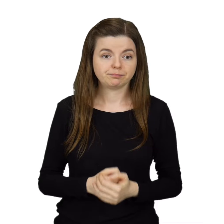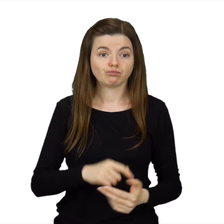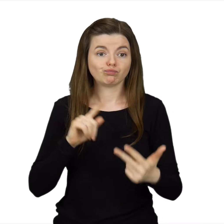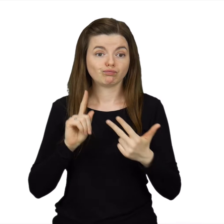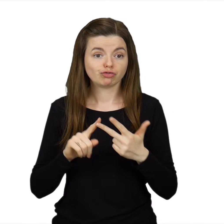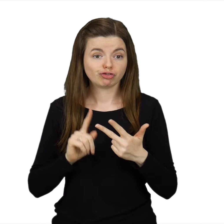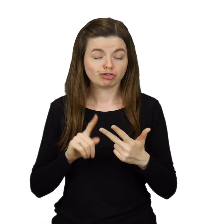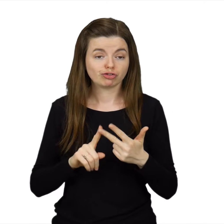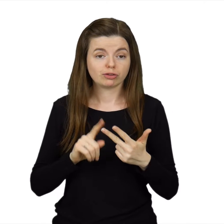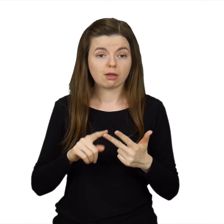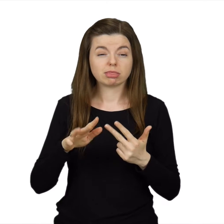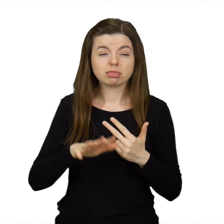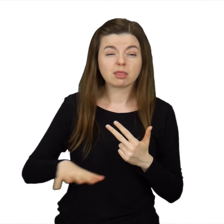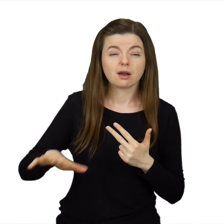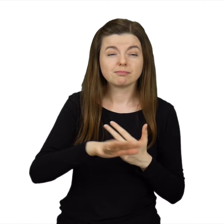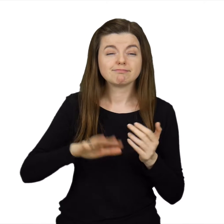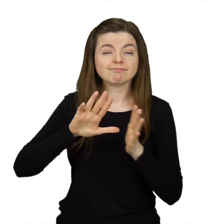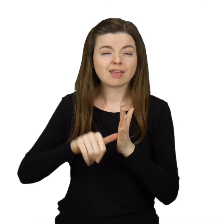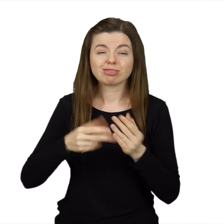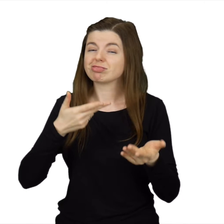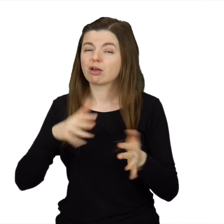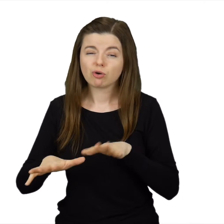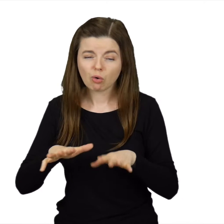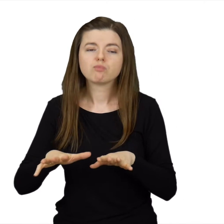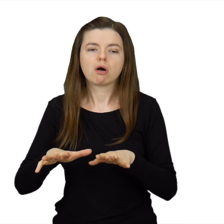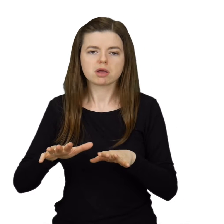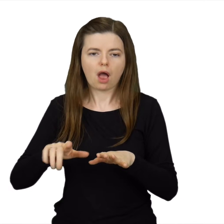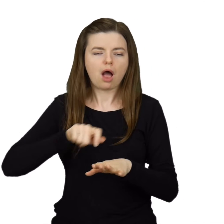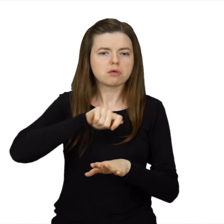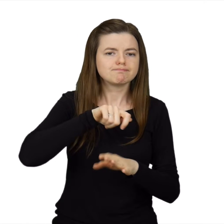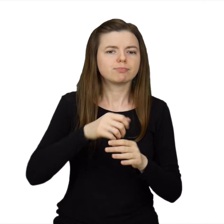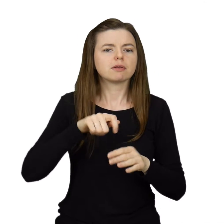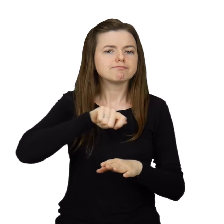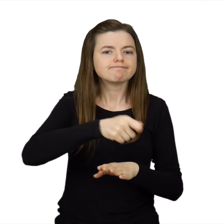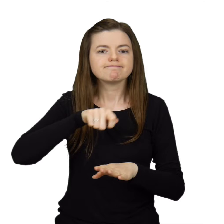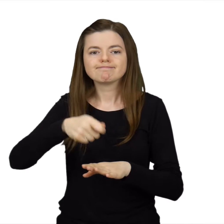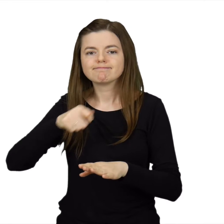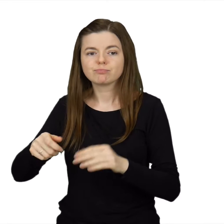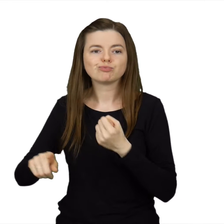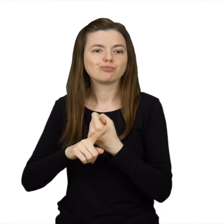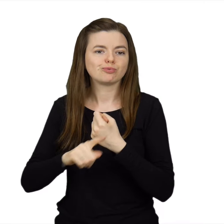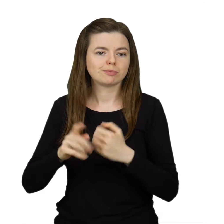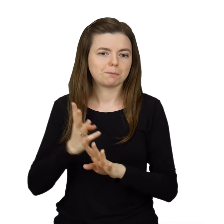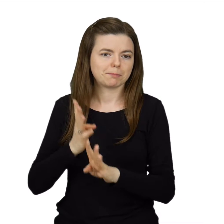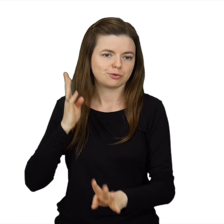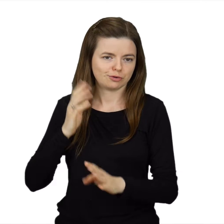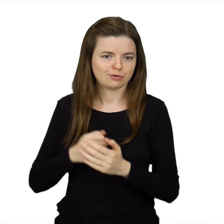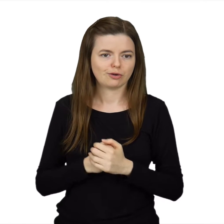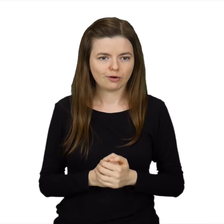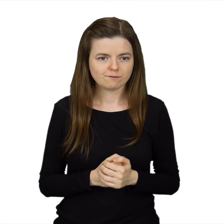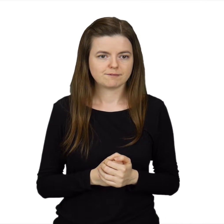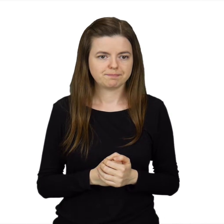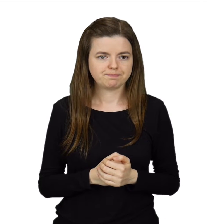nadawanie numeracji porządkowej nieruchomości na terenie Miasta,